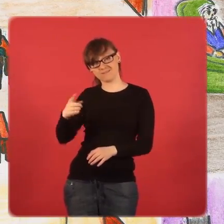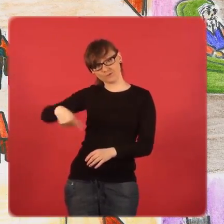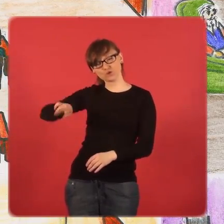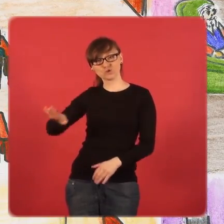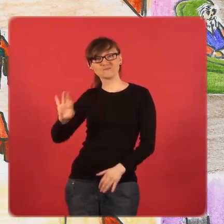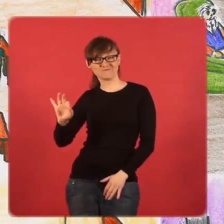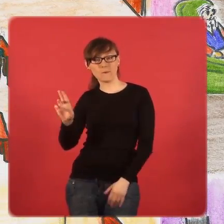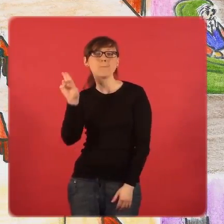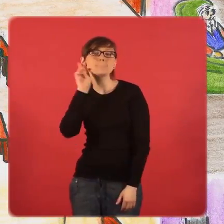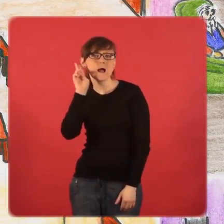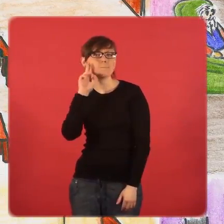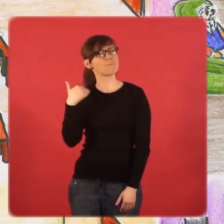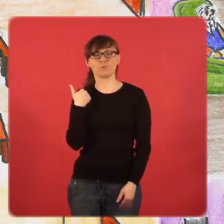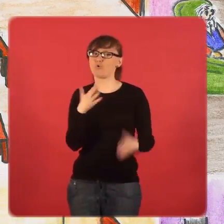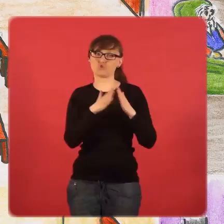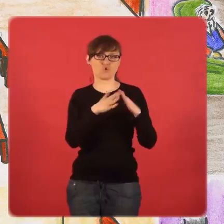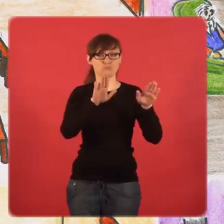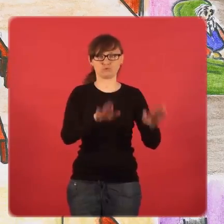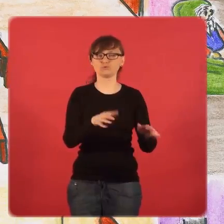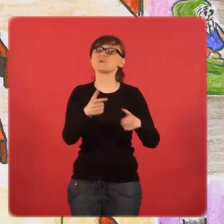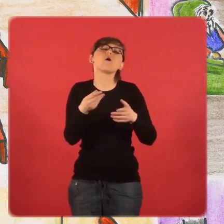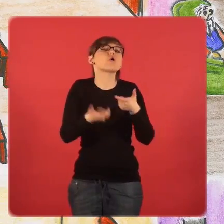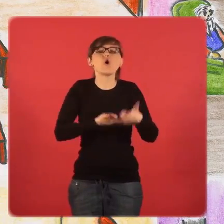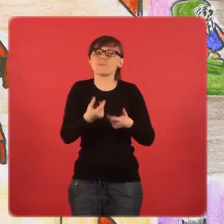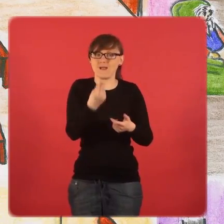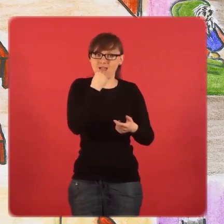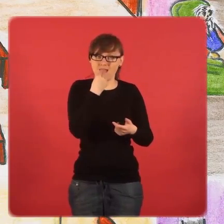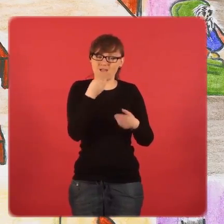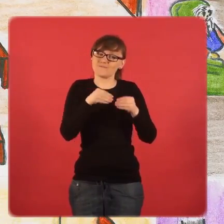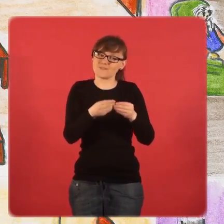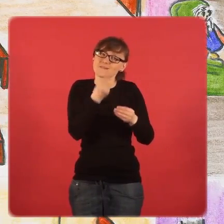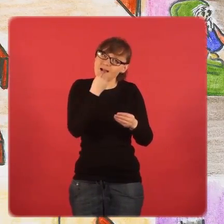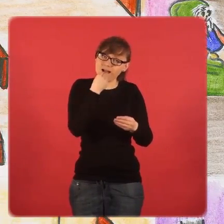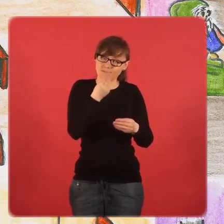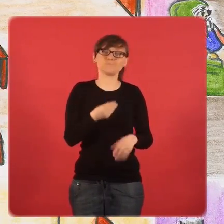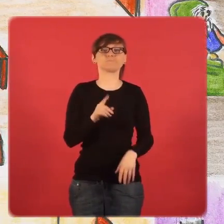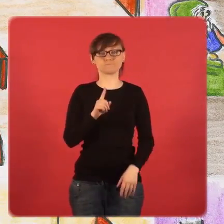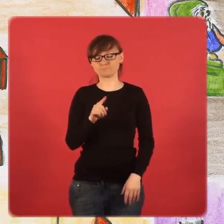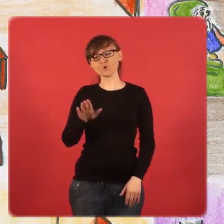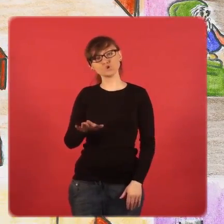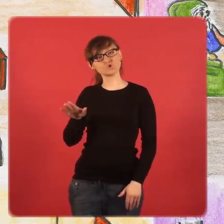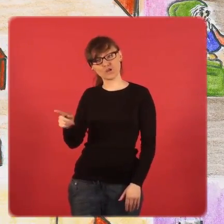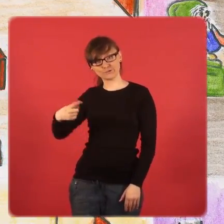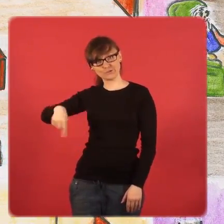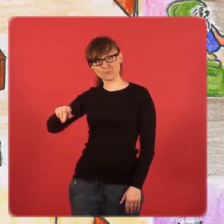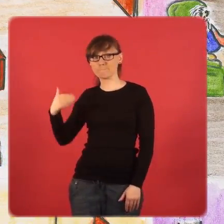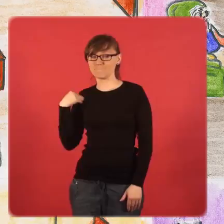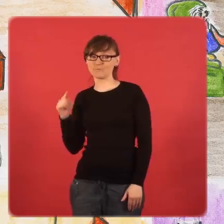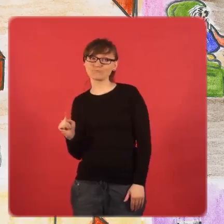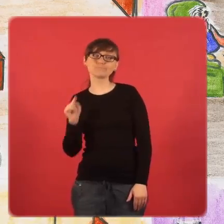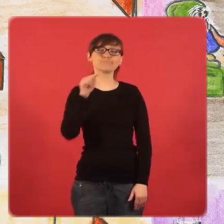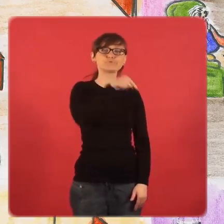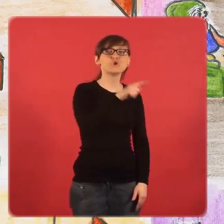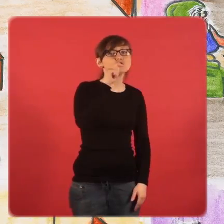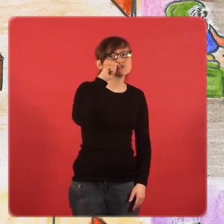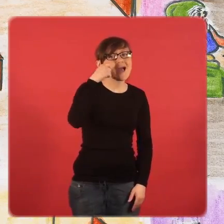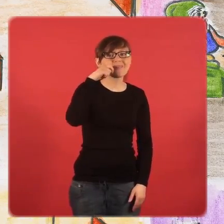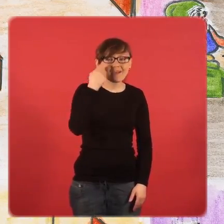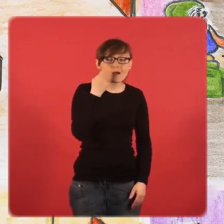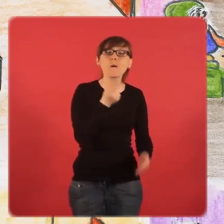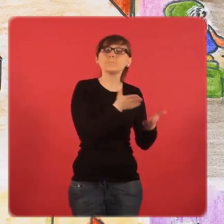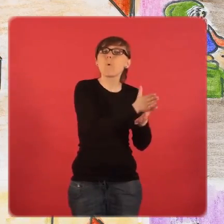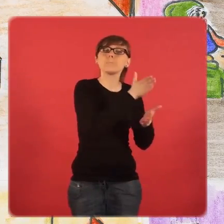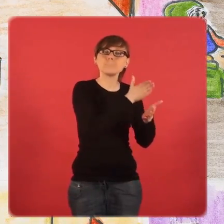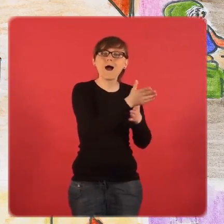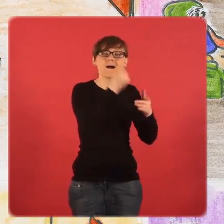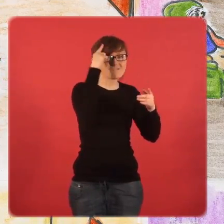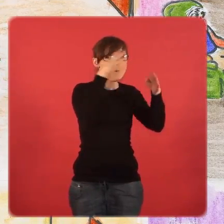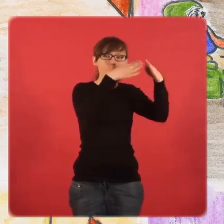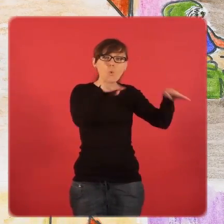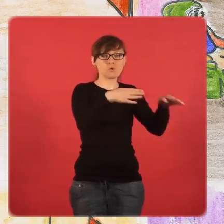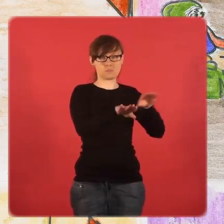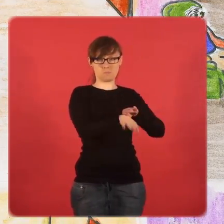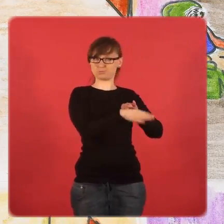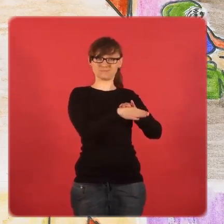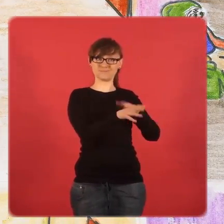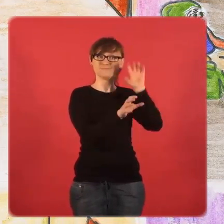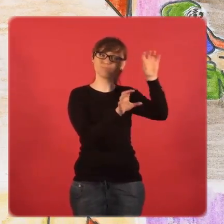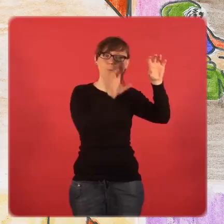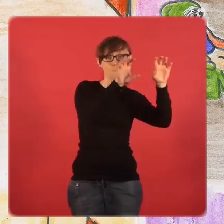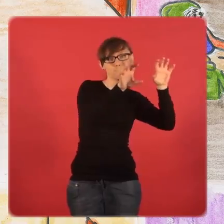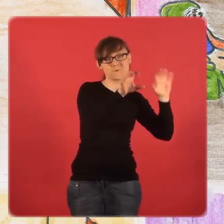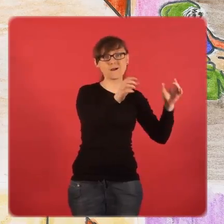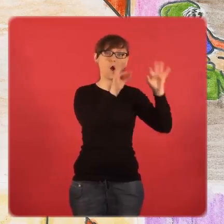Mamy zostały w domu i przygotowywały jedzenie na kolację wigilijną. W dzień wigilijny dzieci pomogły ubrać choinkę dziadziusiowi.